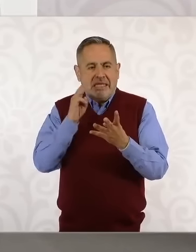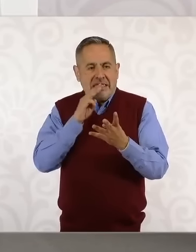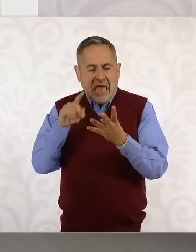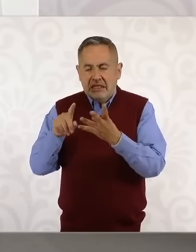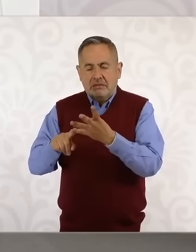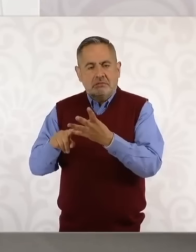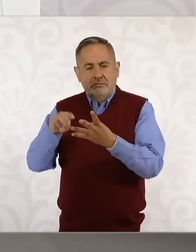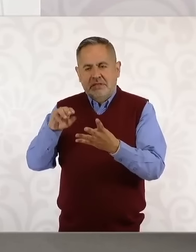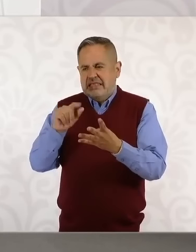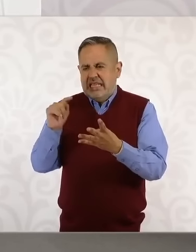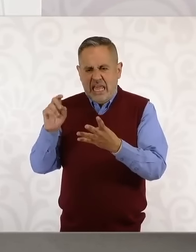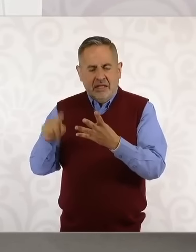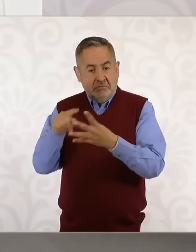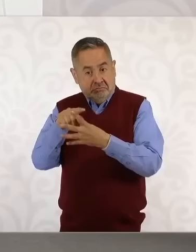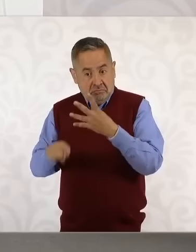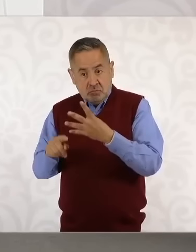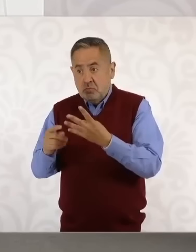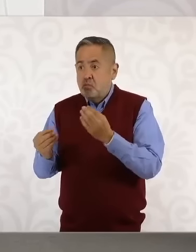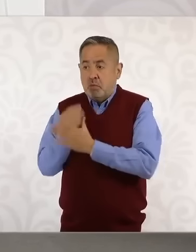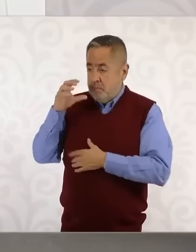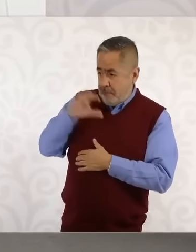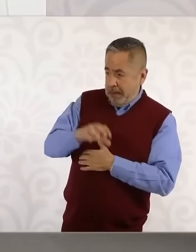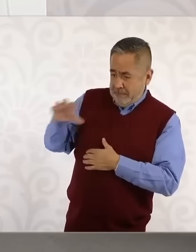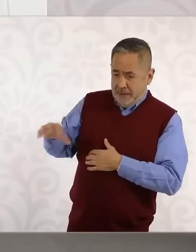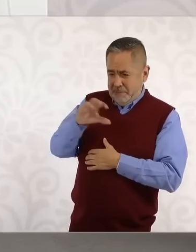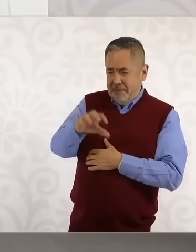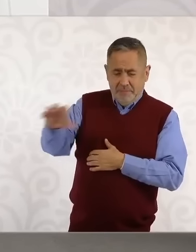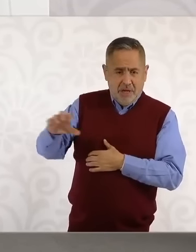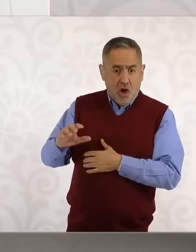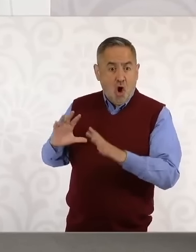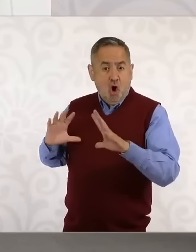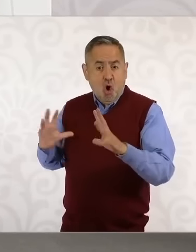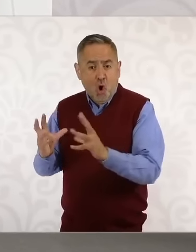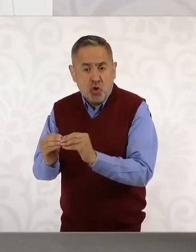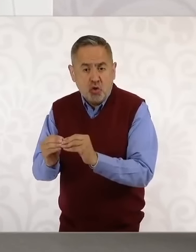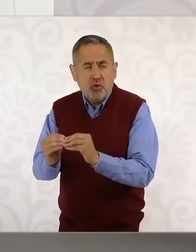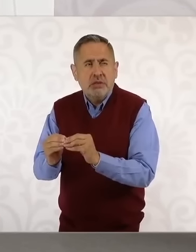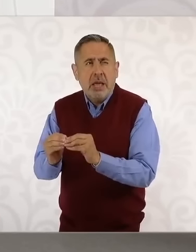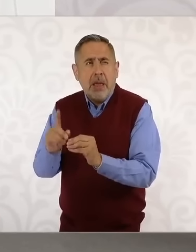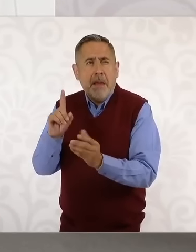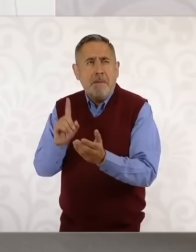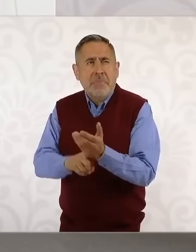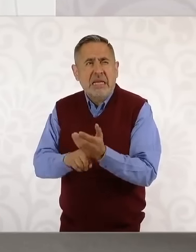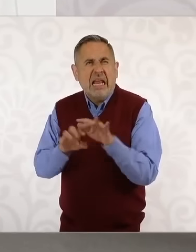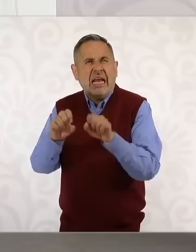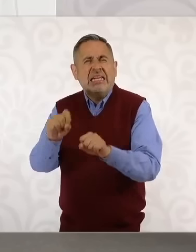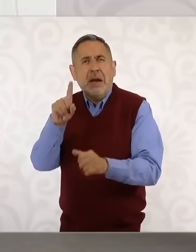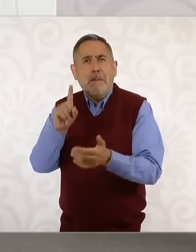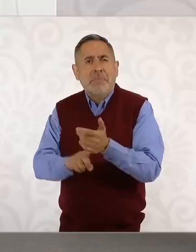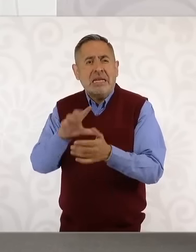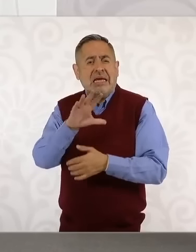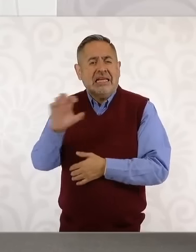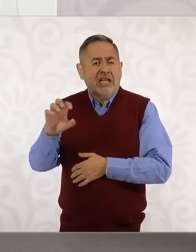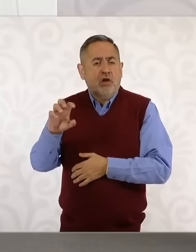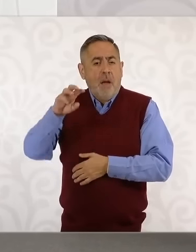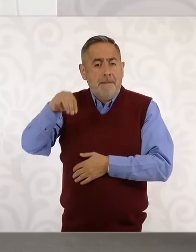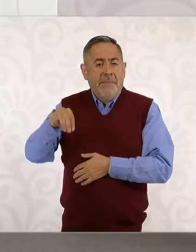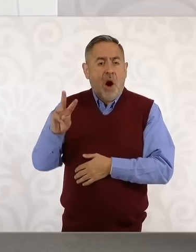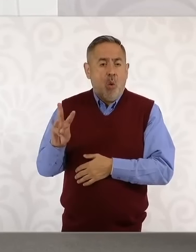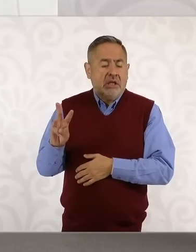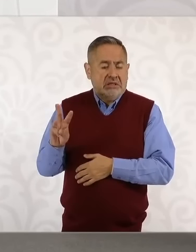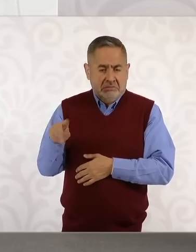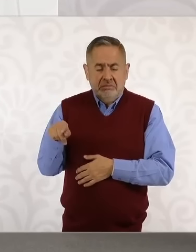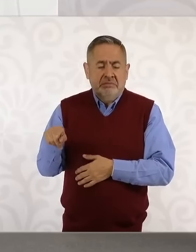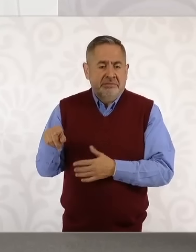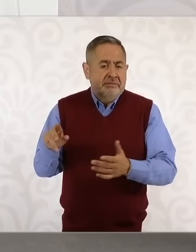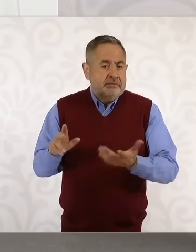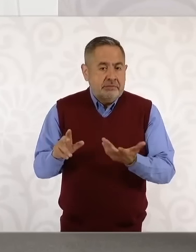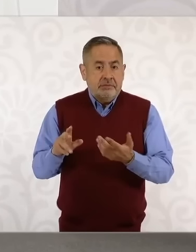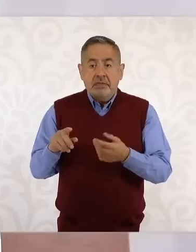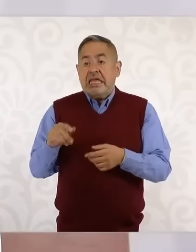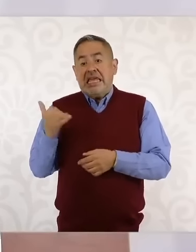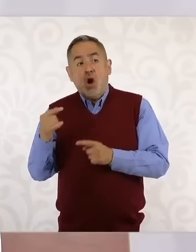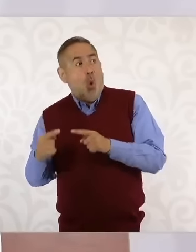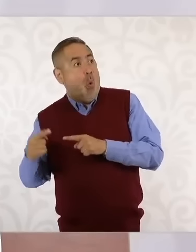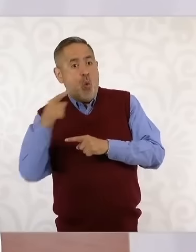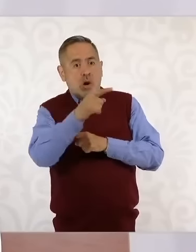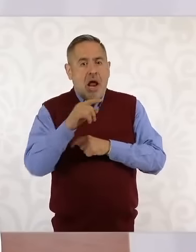van a tener conjuntamente una capacidad de 100, casi 100 MW y una en los cabos